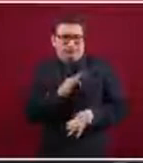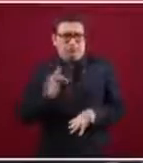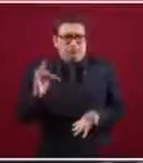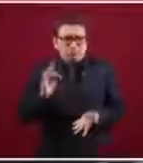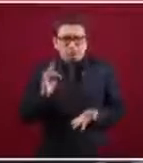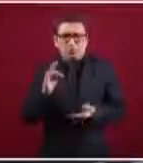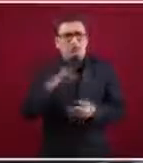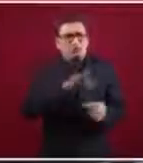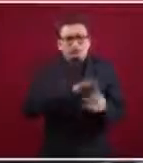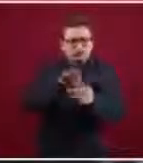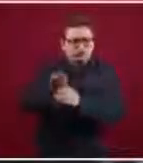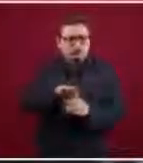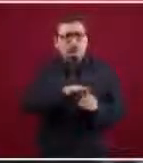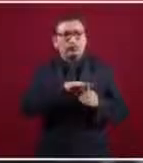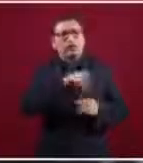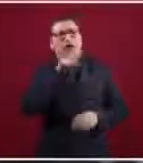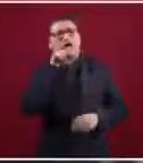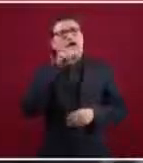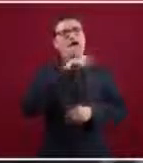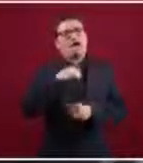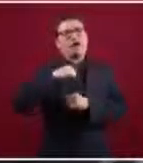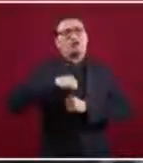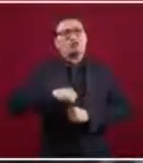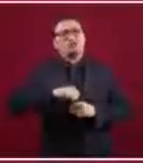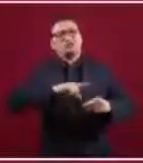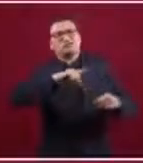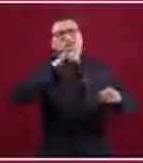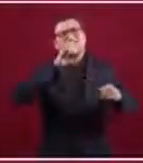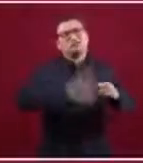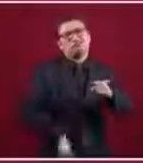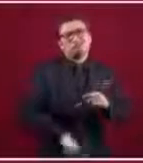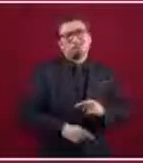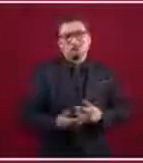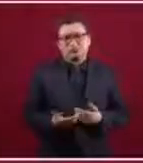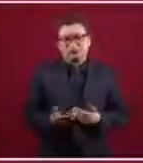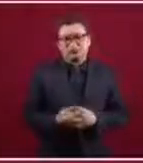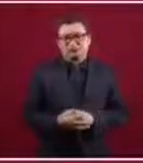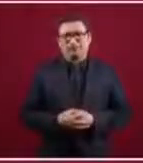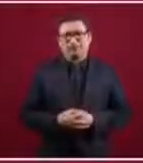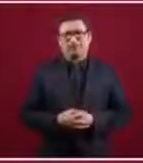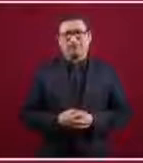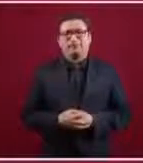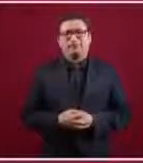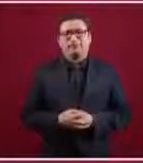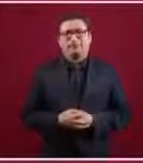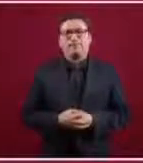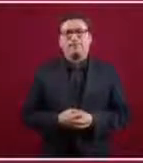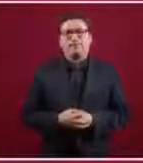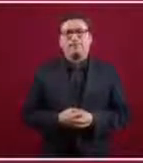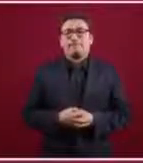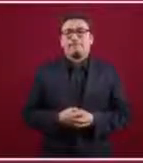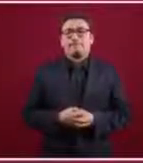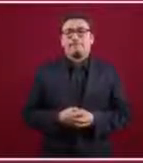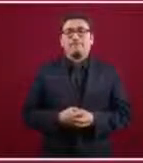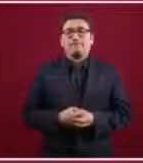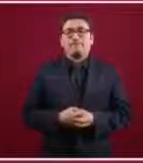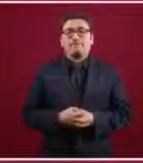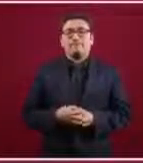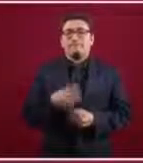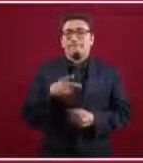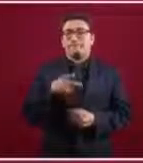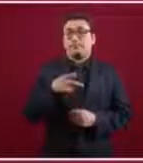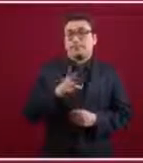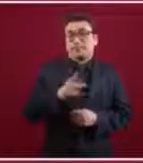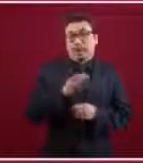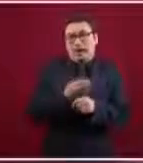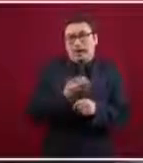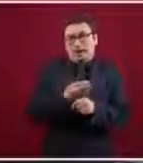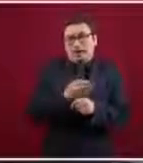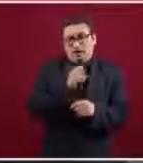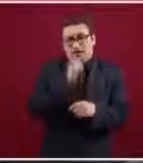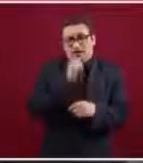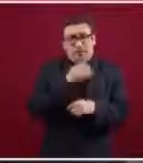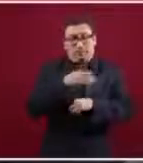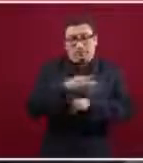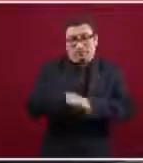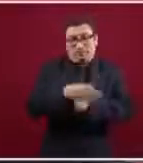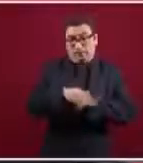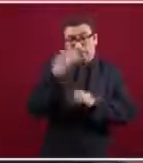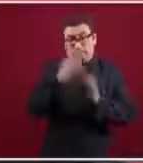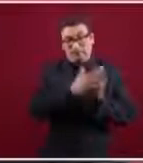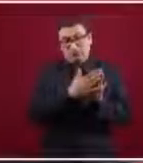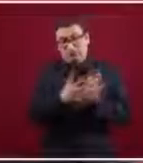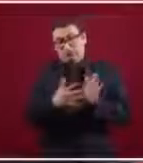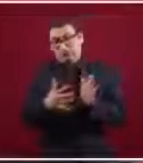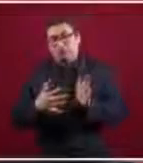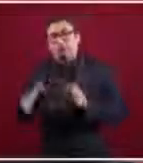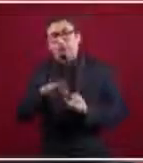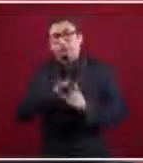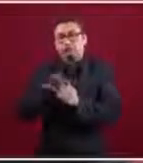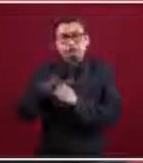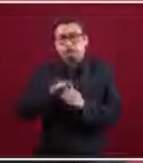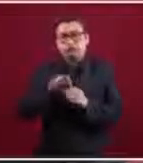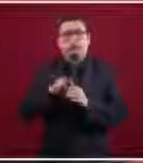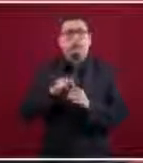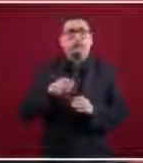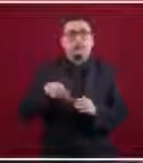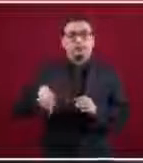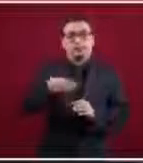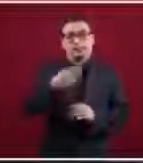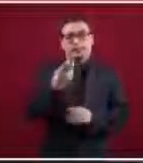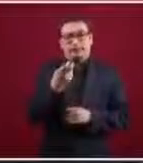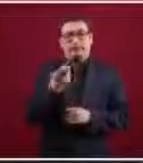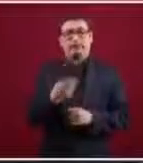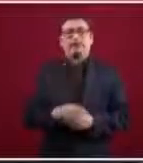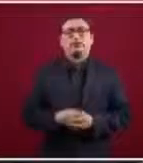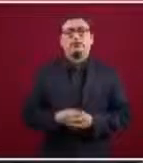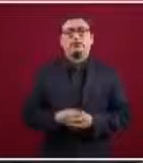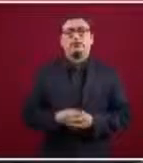del mandato; pero mientras se lleva a cabo ese ejercicio democrático, ese método democrático,